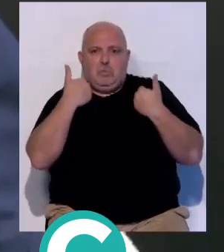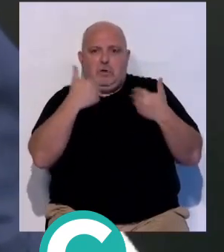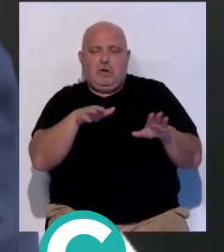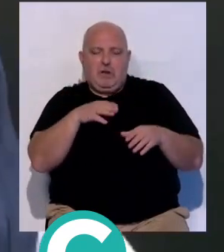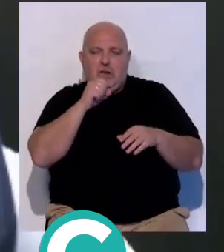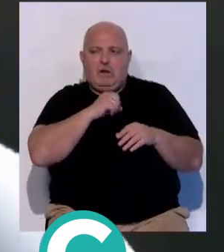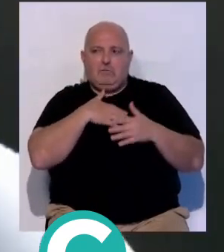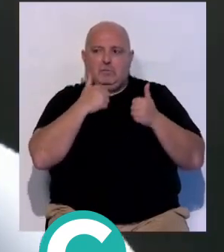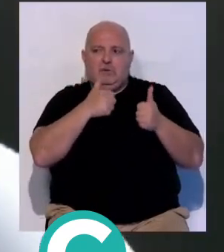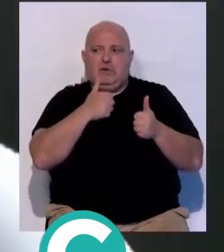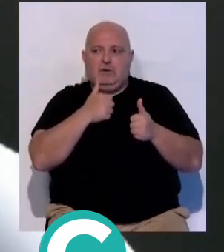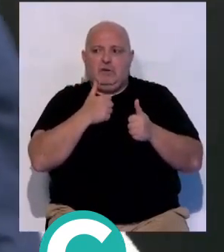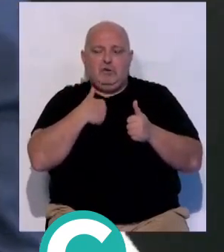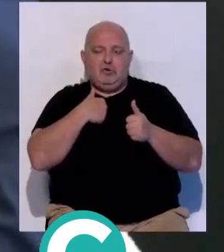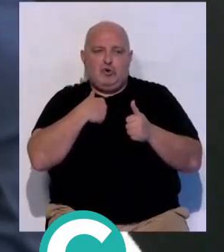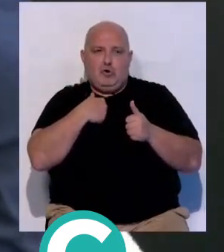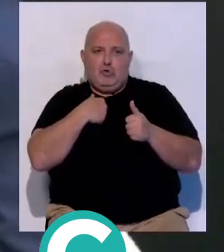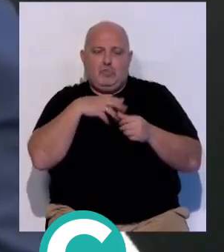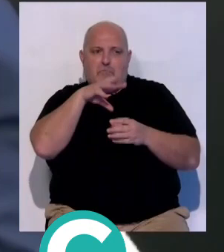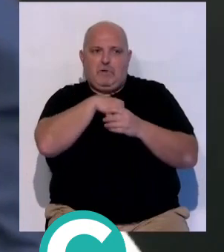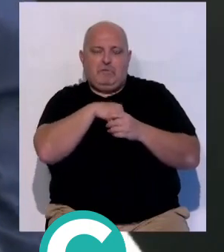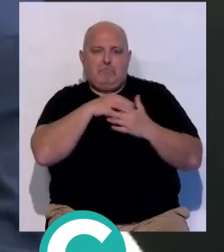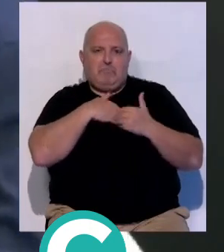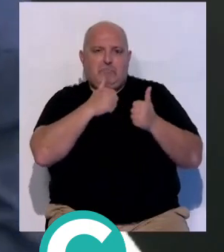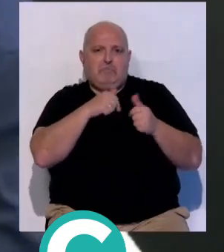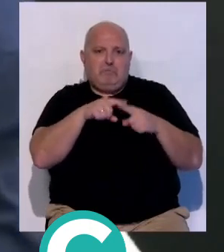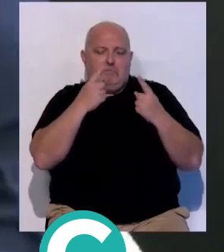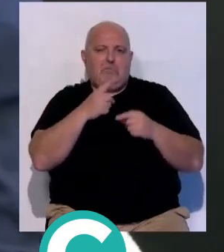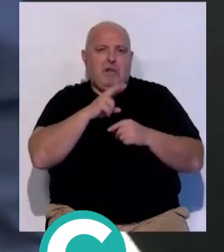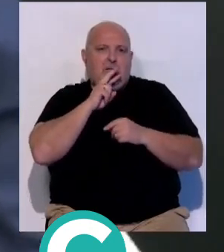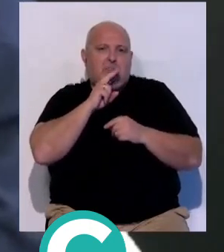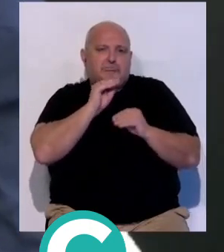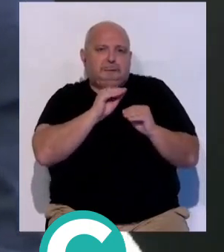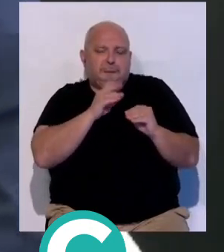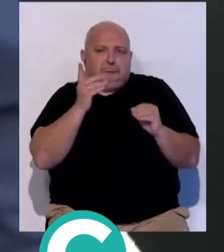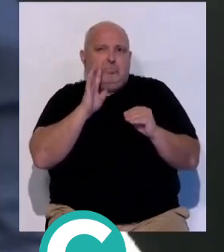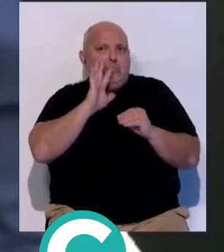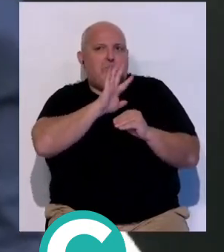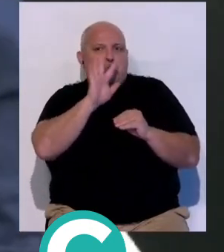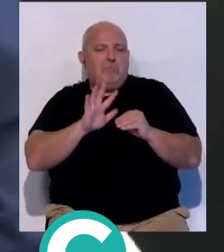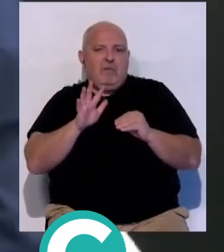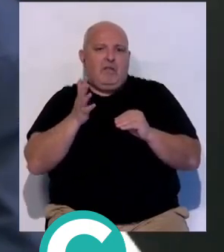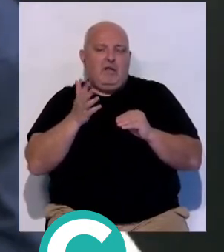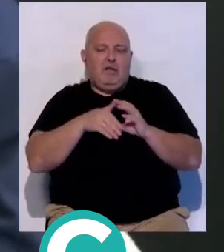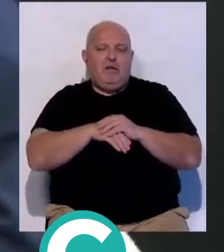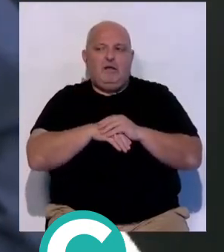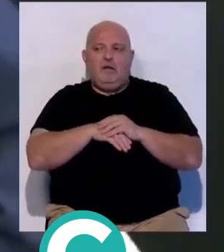a mí cante lo que quiero invitarlo parecía como una una altanería no que el otro estaban cantando